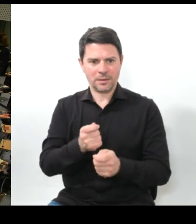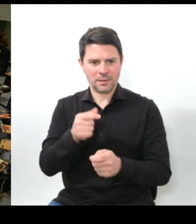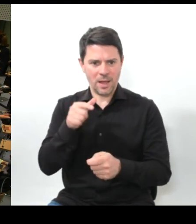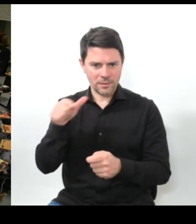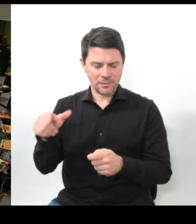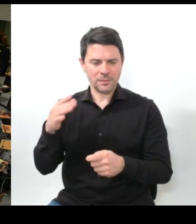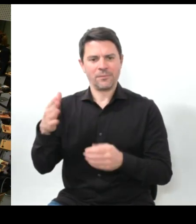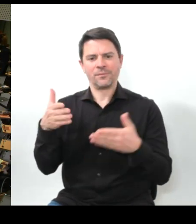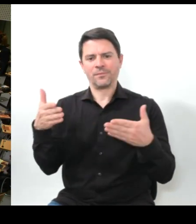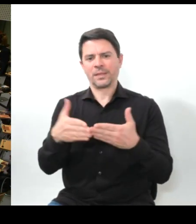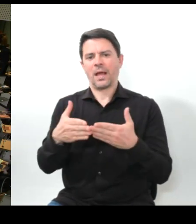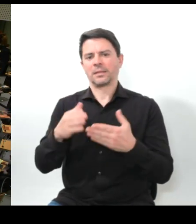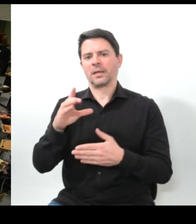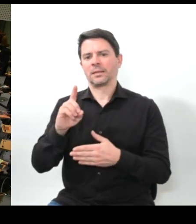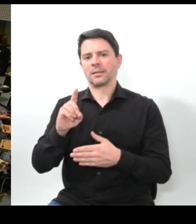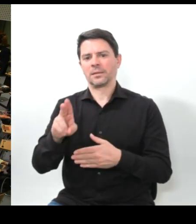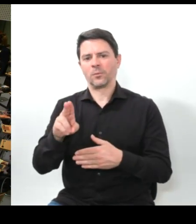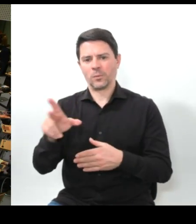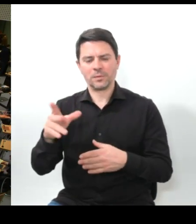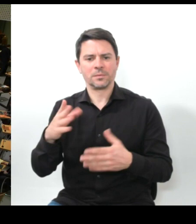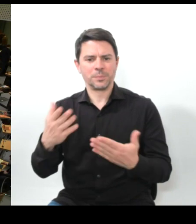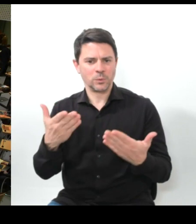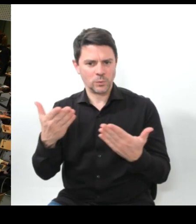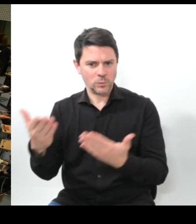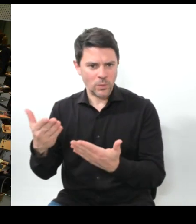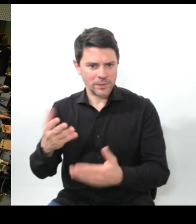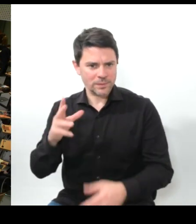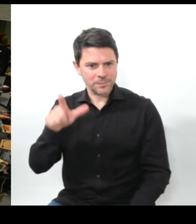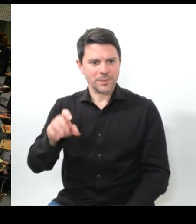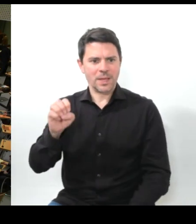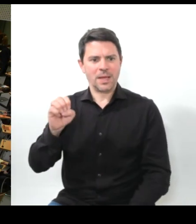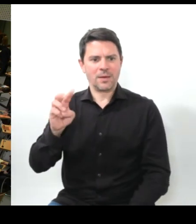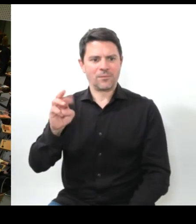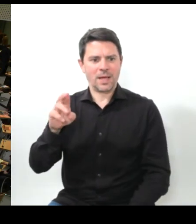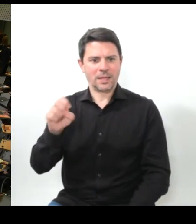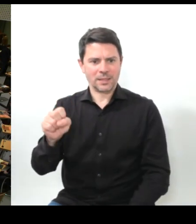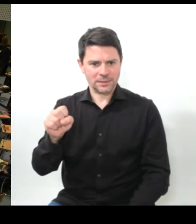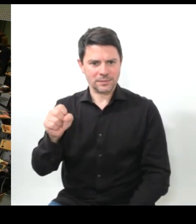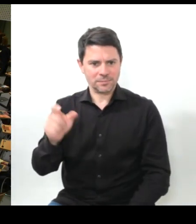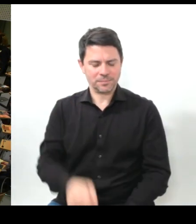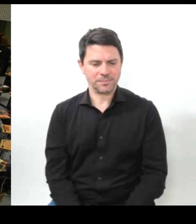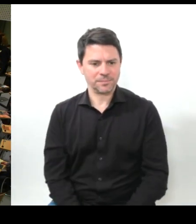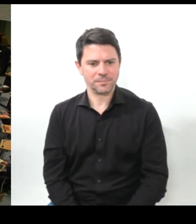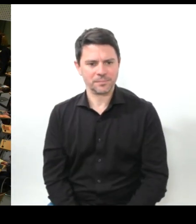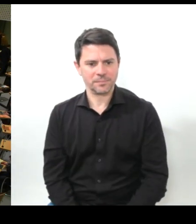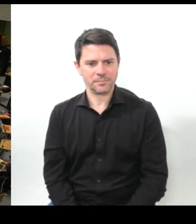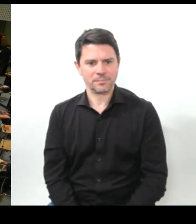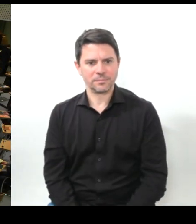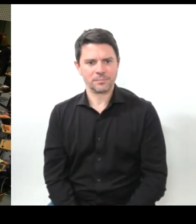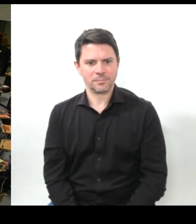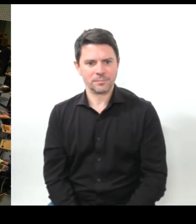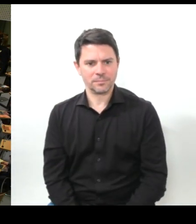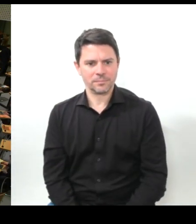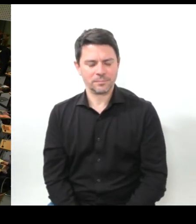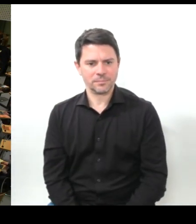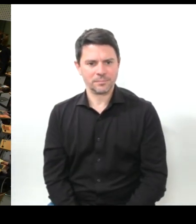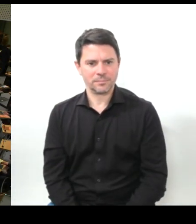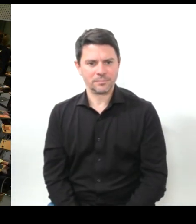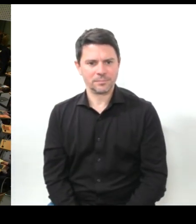ja bereits gesagt, mit Blick auf den morgigen Tag. Wir alle müssen uns unserer Verantwortung für die Demokratie in diesem Land